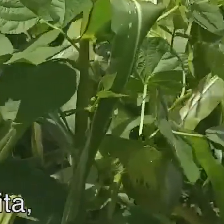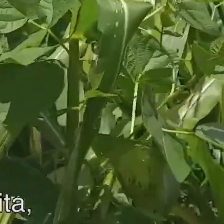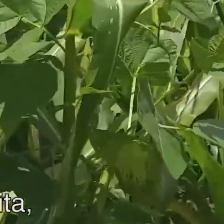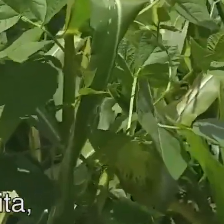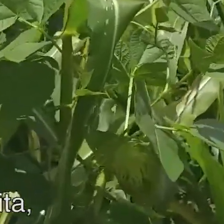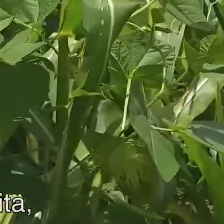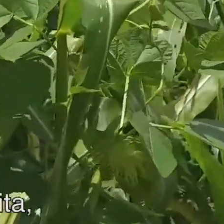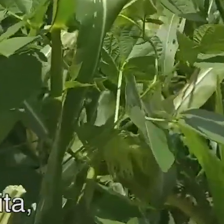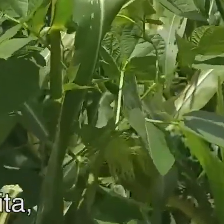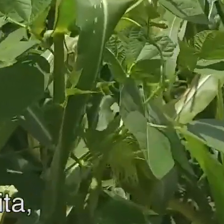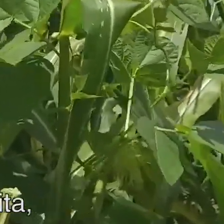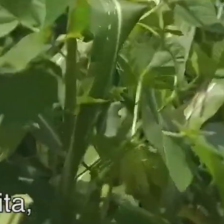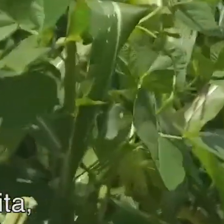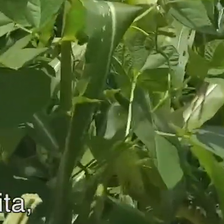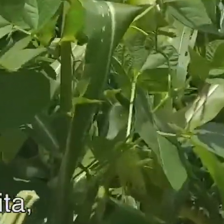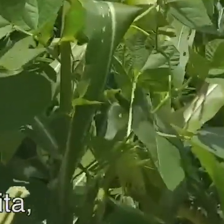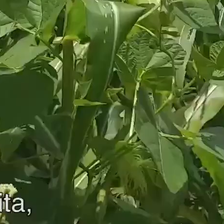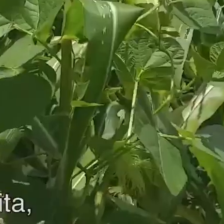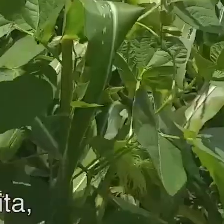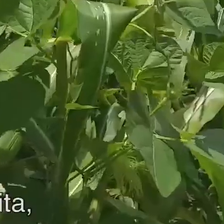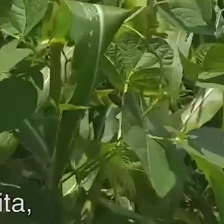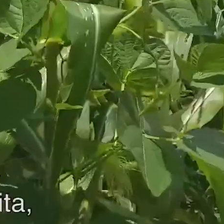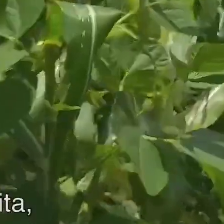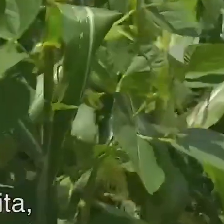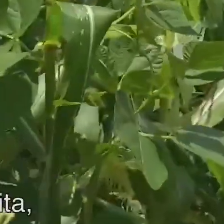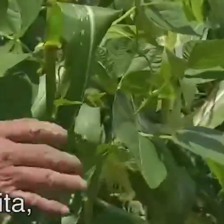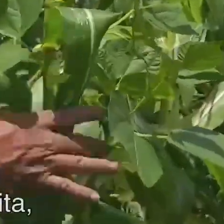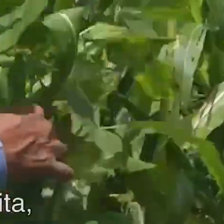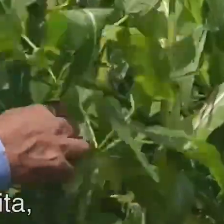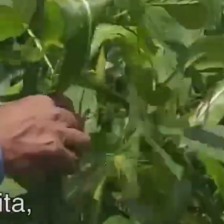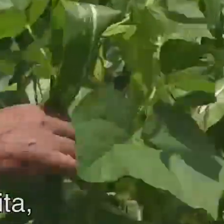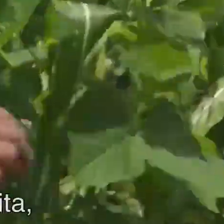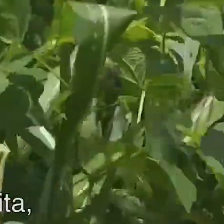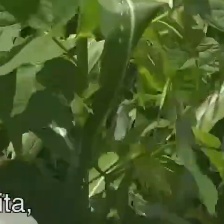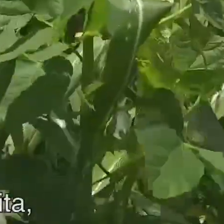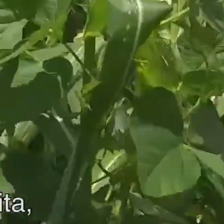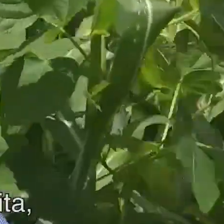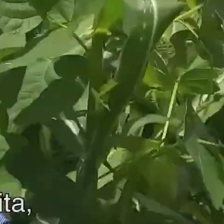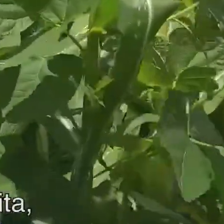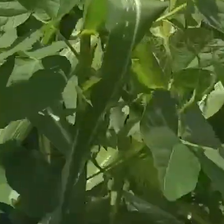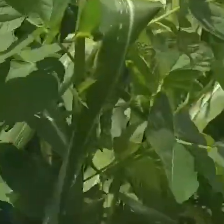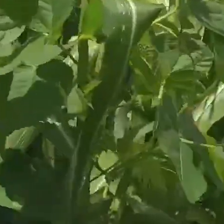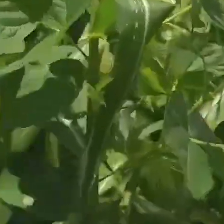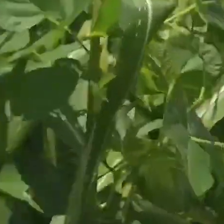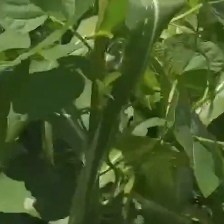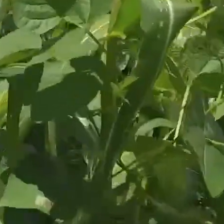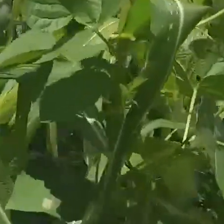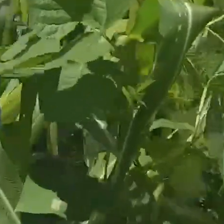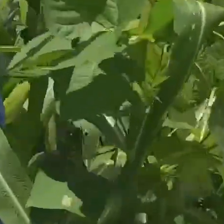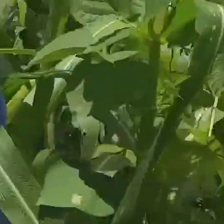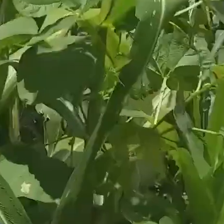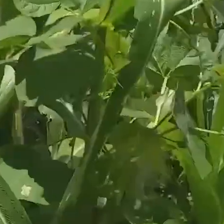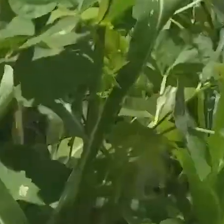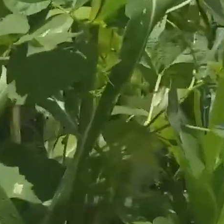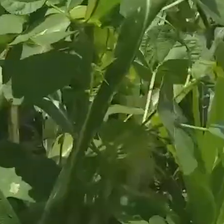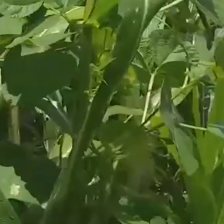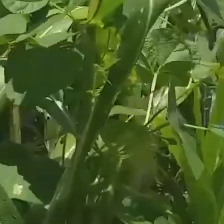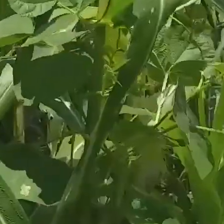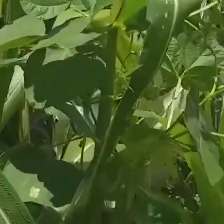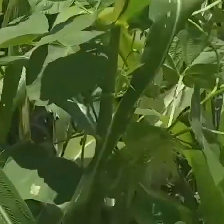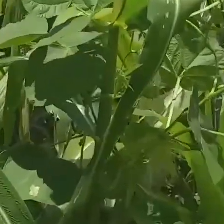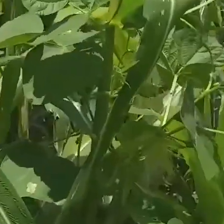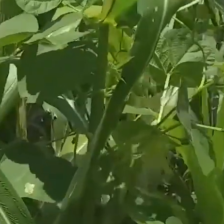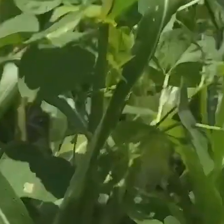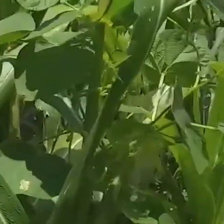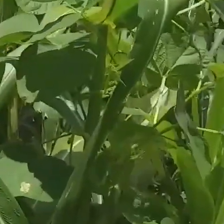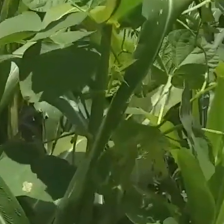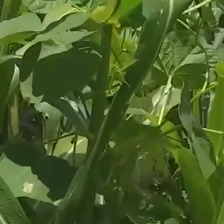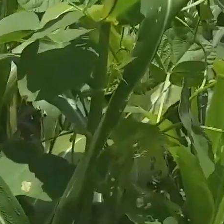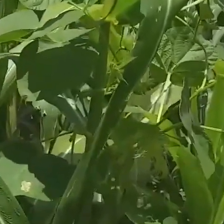bolita intercalado con frijoles y calabaza sistema milpa me siento muy orgulloso de trabajar en el